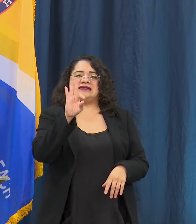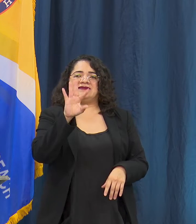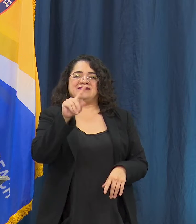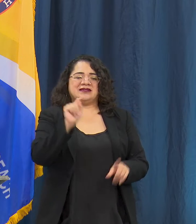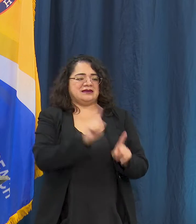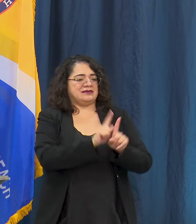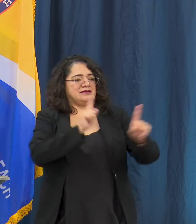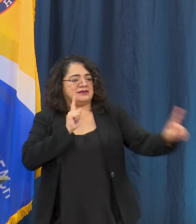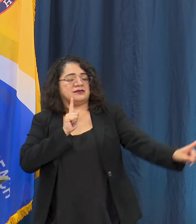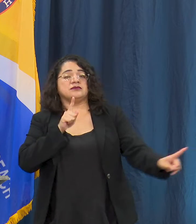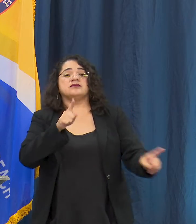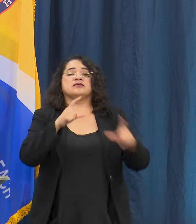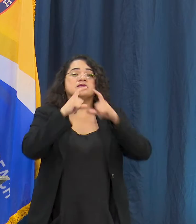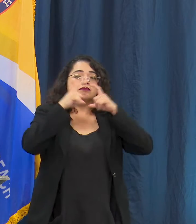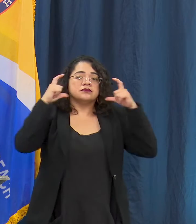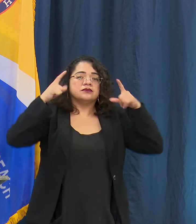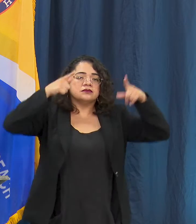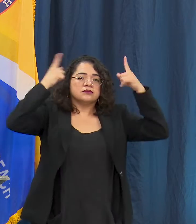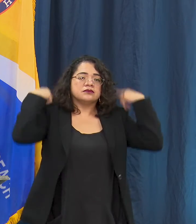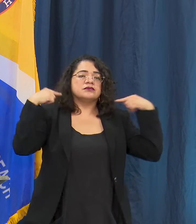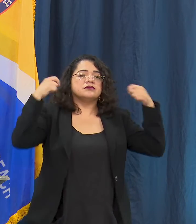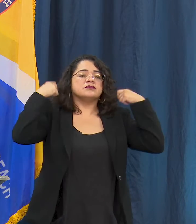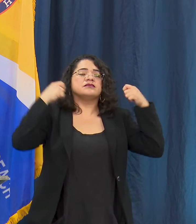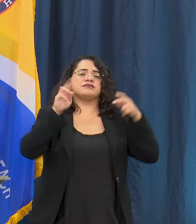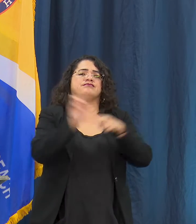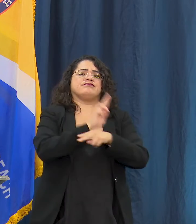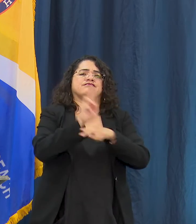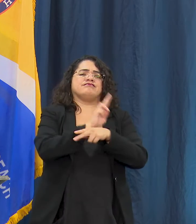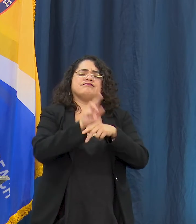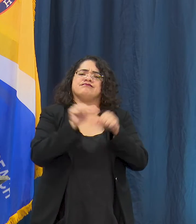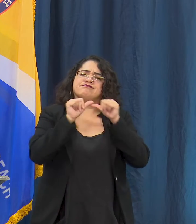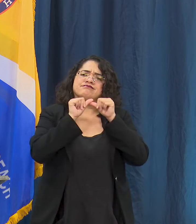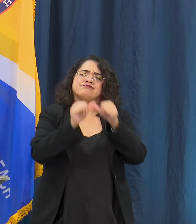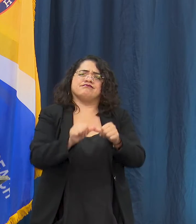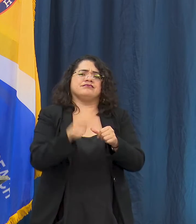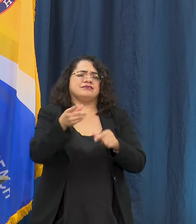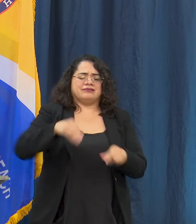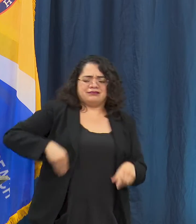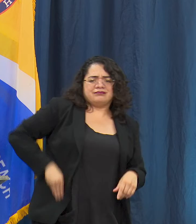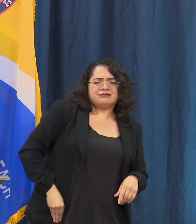sus cobertura cigano za noses cobertura stanga nos a Salado en su bolsa su carro